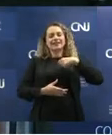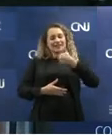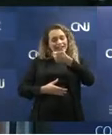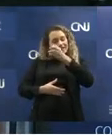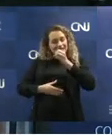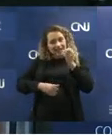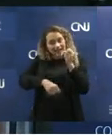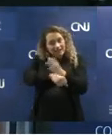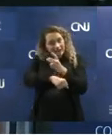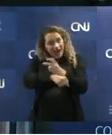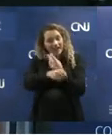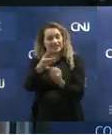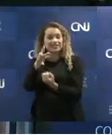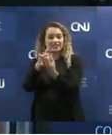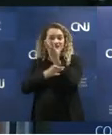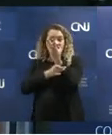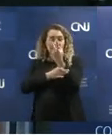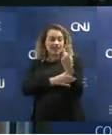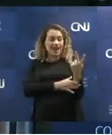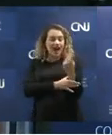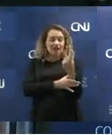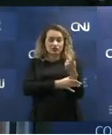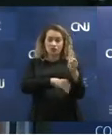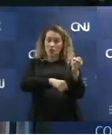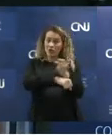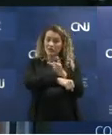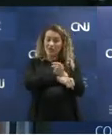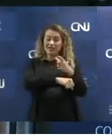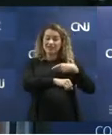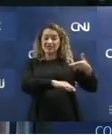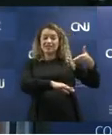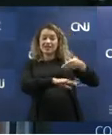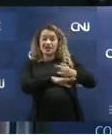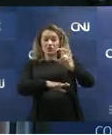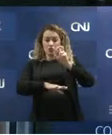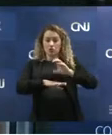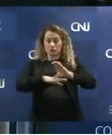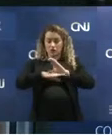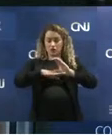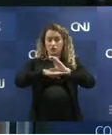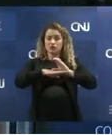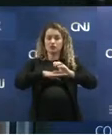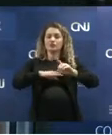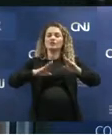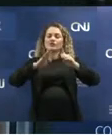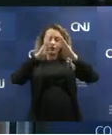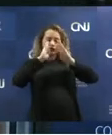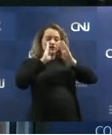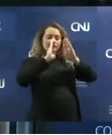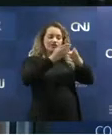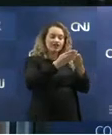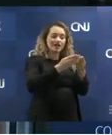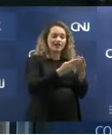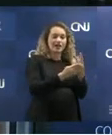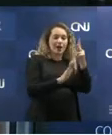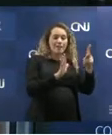as duas vagas do quinto condicional foram destinadas à mesma instituição que é o Ministério Público de Goiás,